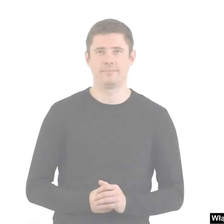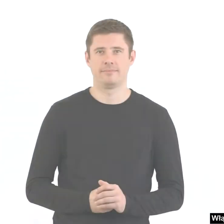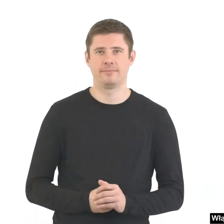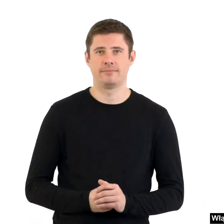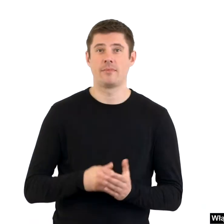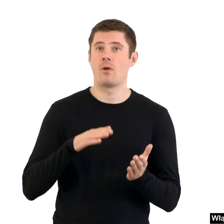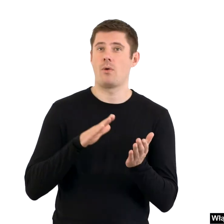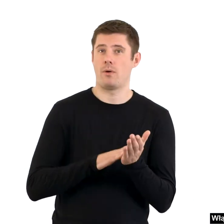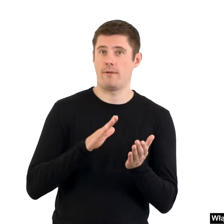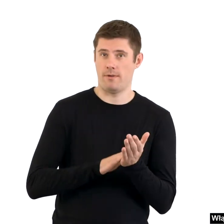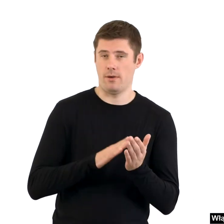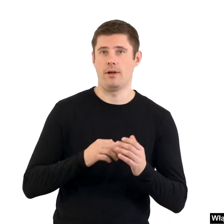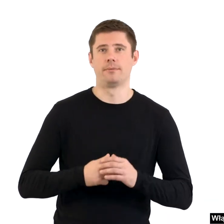Uchwała